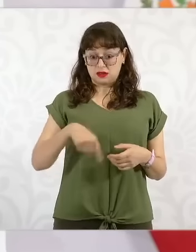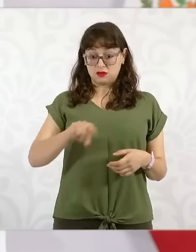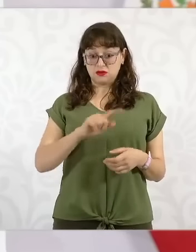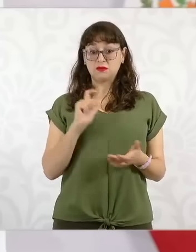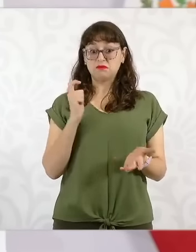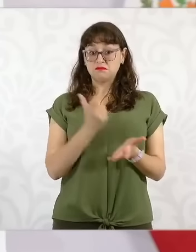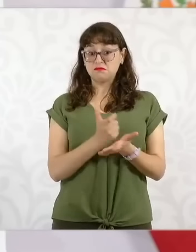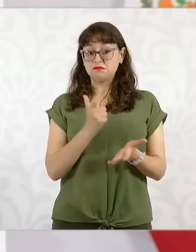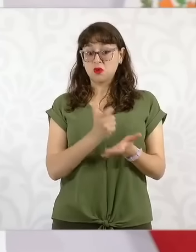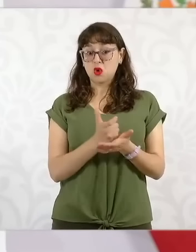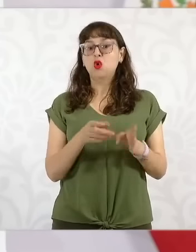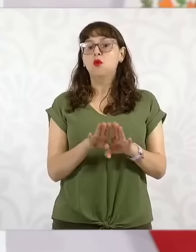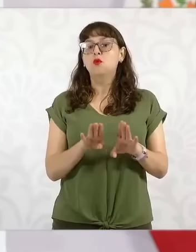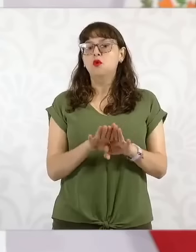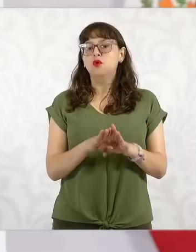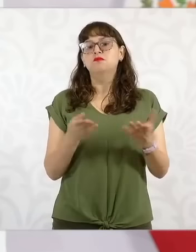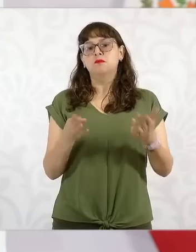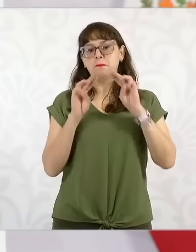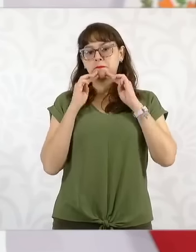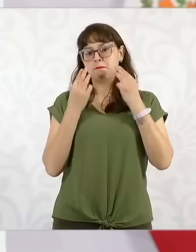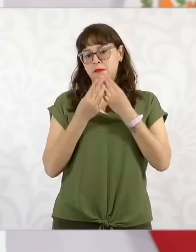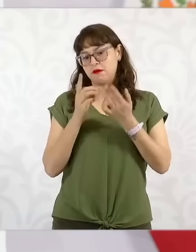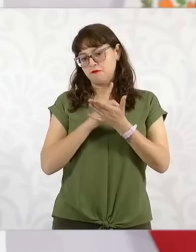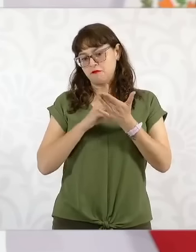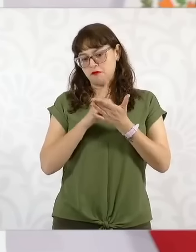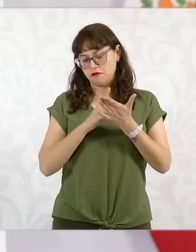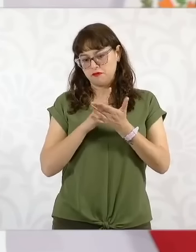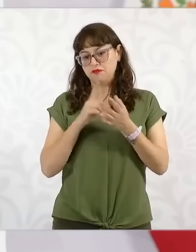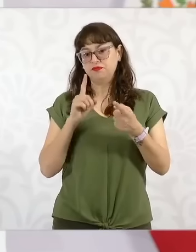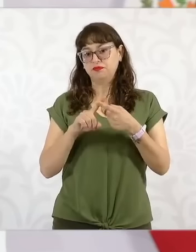encontraba el tráfico de droga, la extorsión y el cobro de piso a productores de limón y